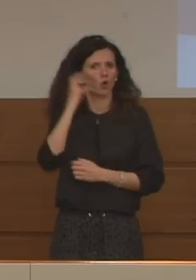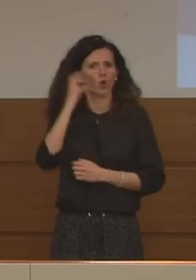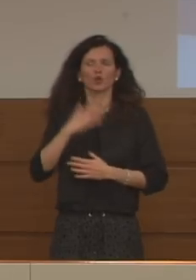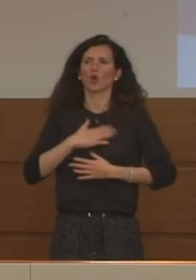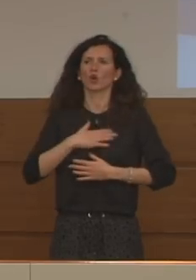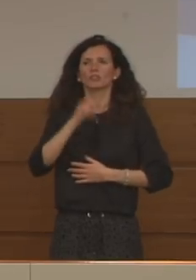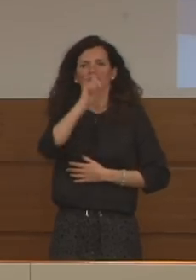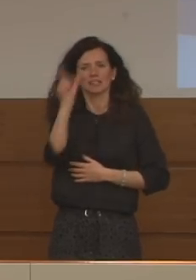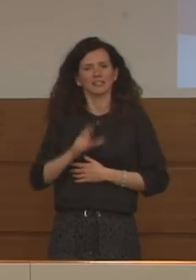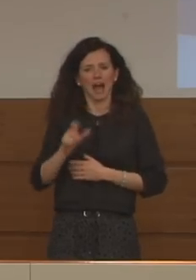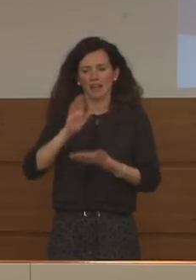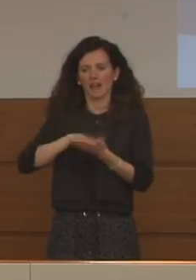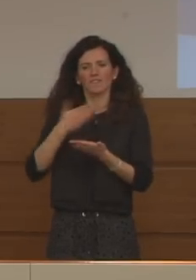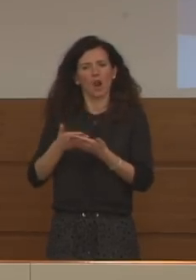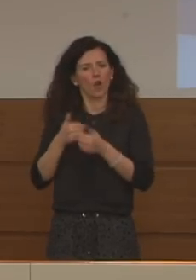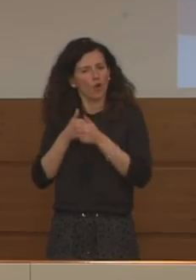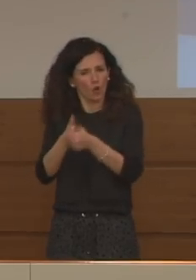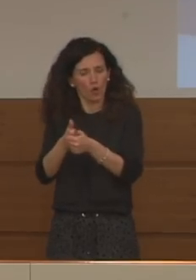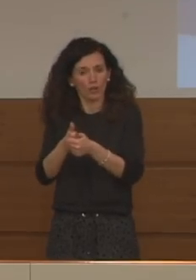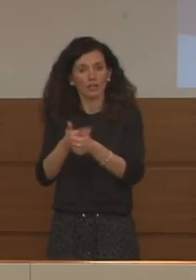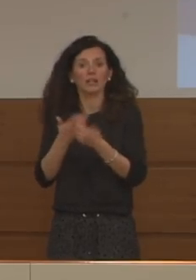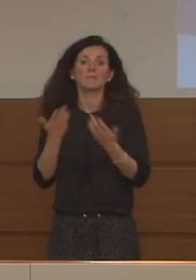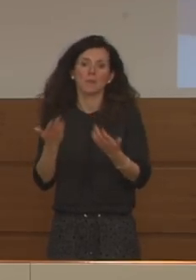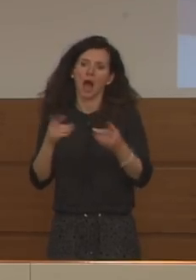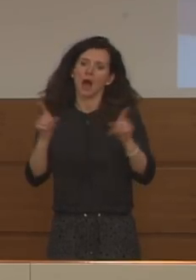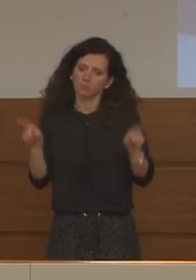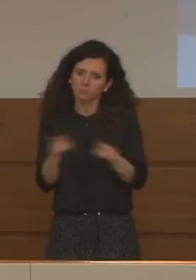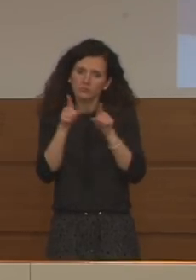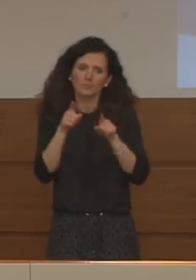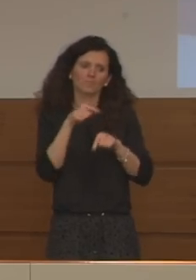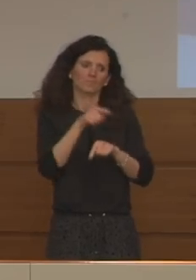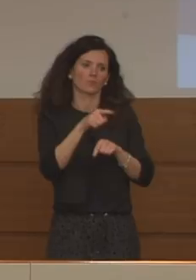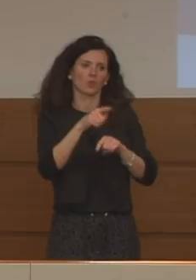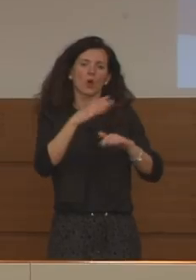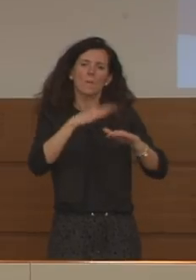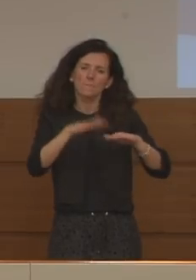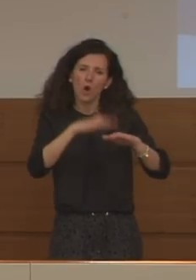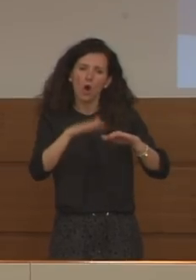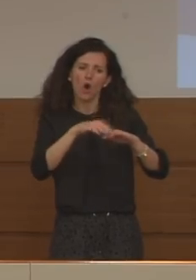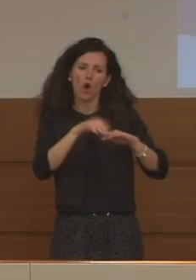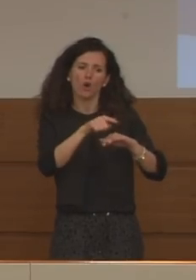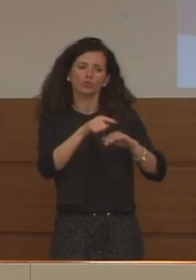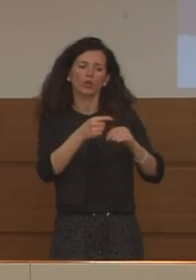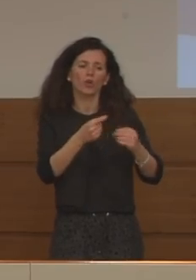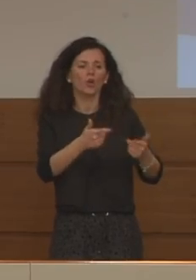dall'altra la modalità che ci consenta di poter garantire la massima efficacia